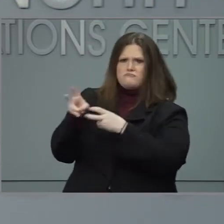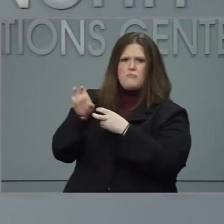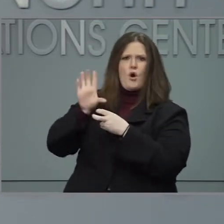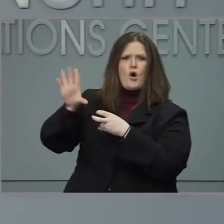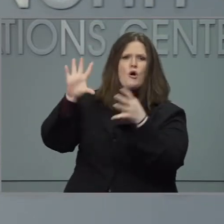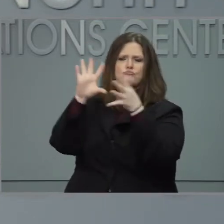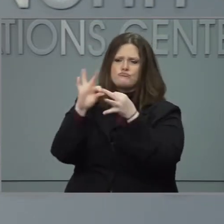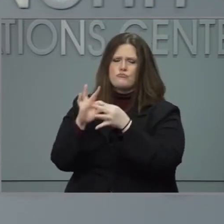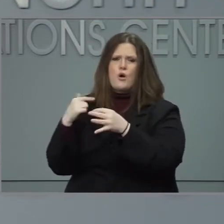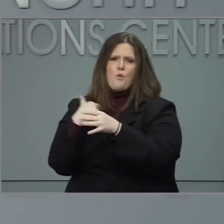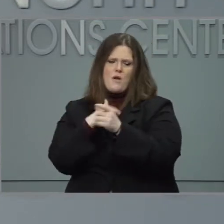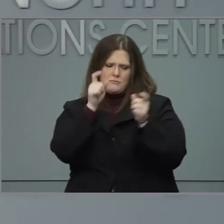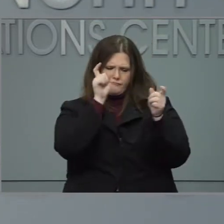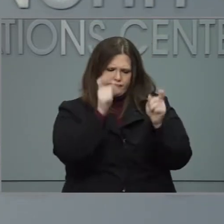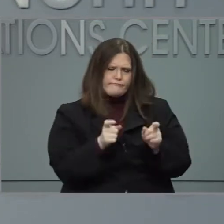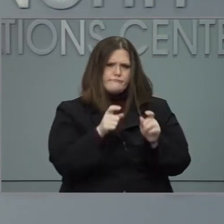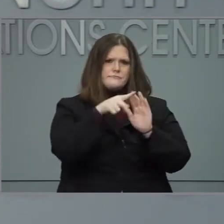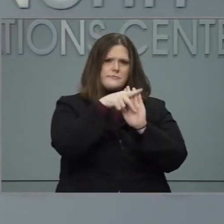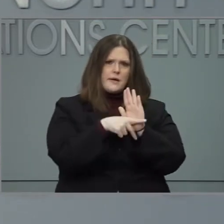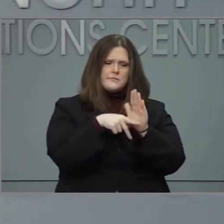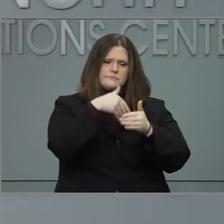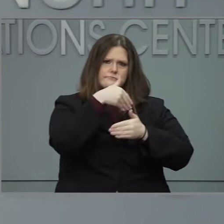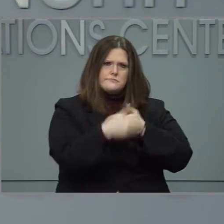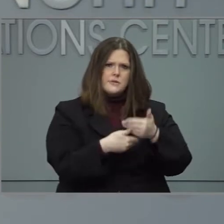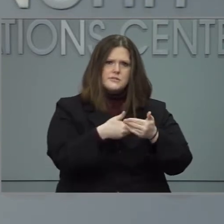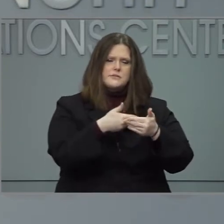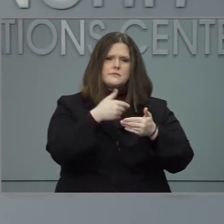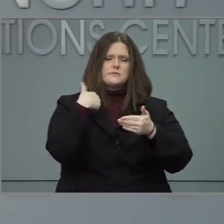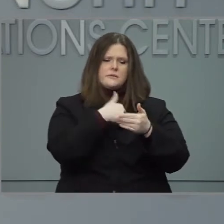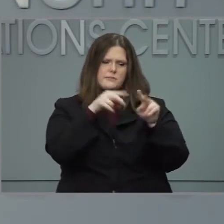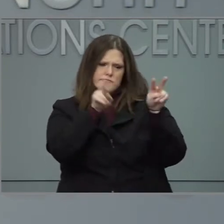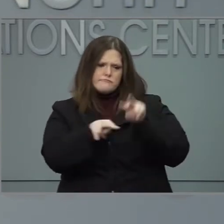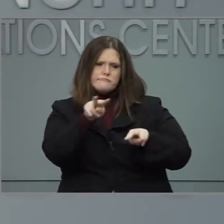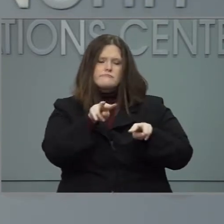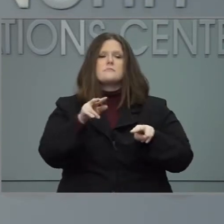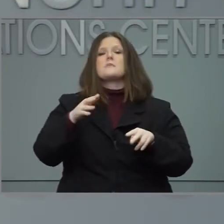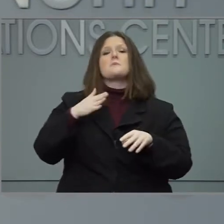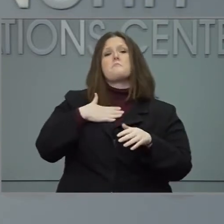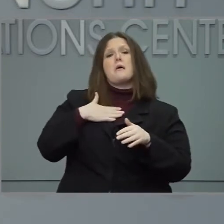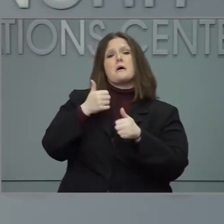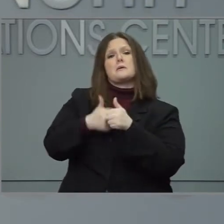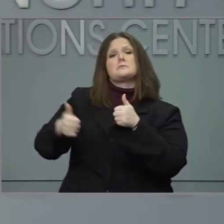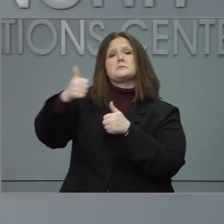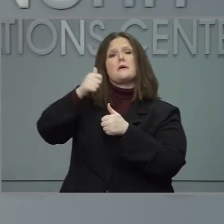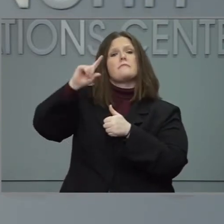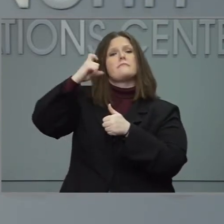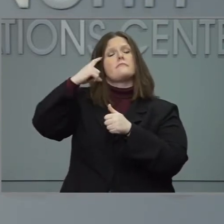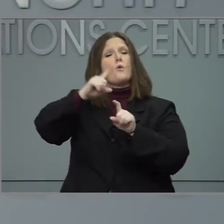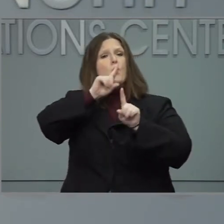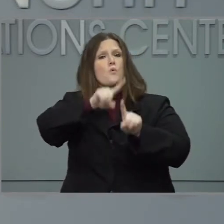diecinueve que tenemos ahora y la orden ejecutiva que se ven será en unos días.